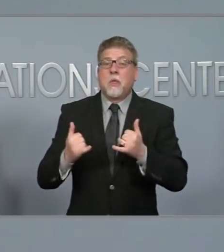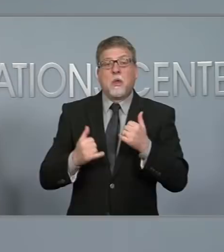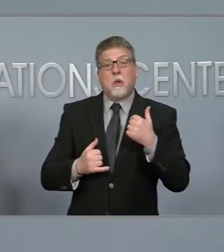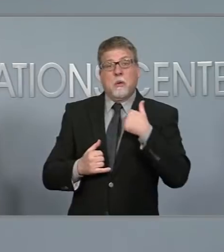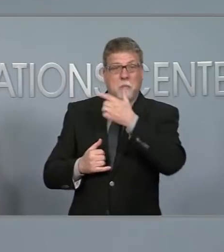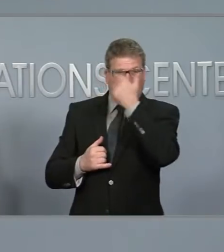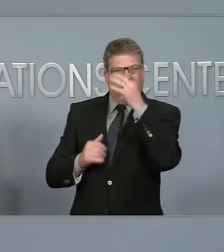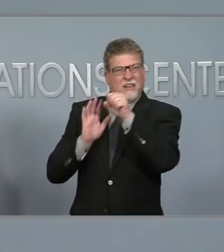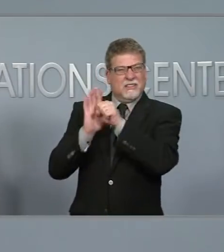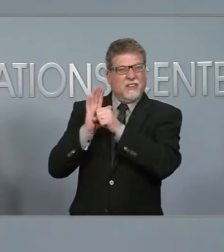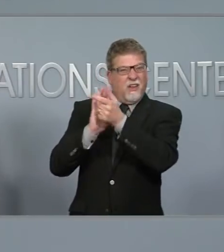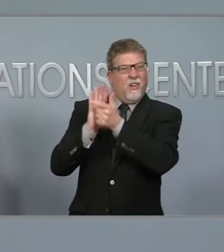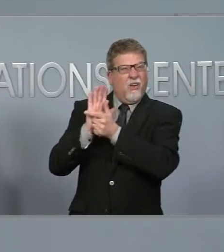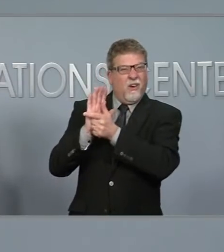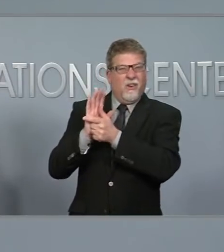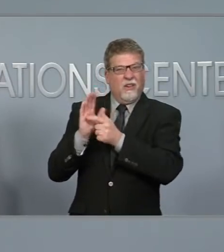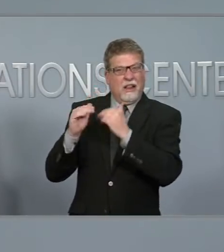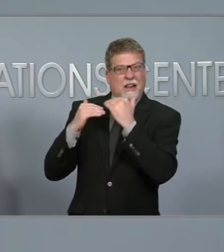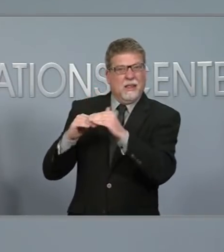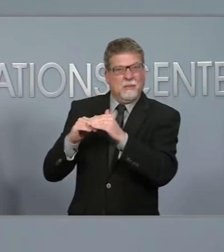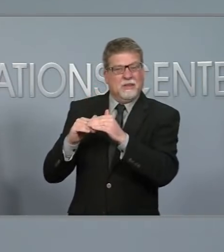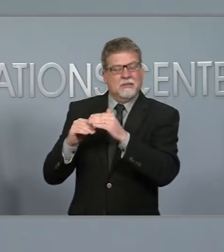pero todo mundo está de acuerdo